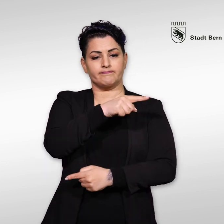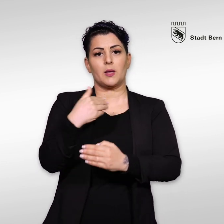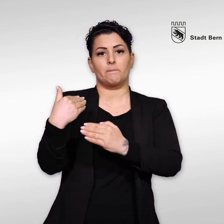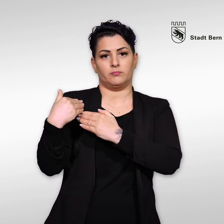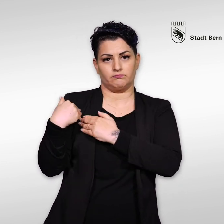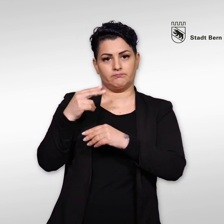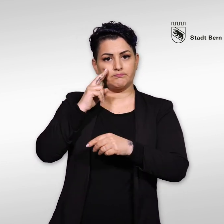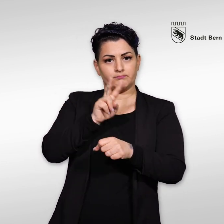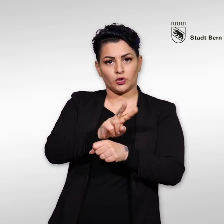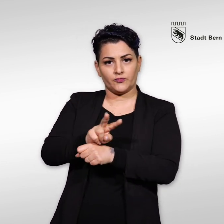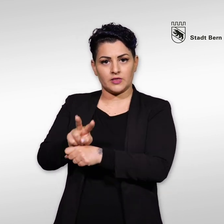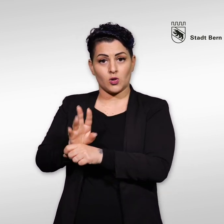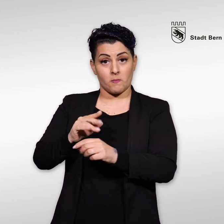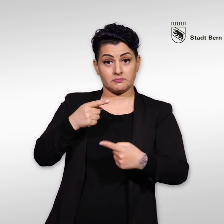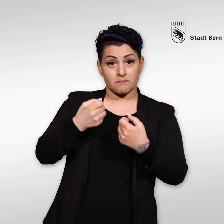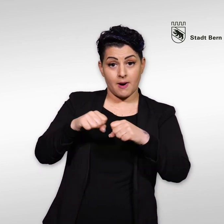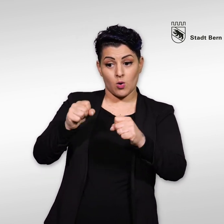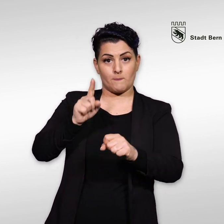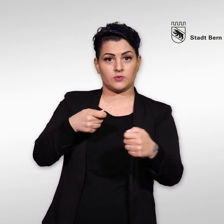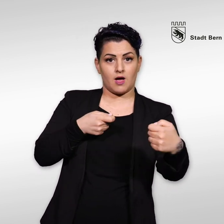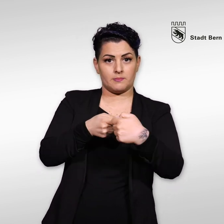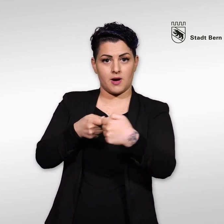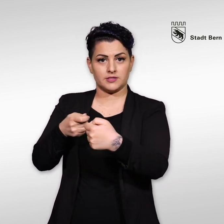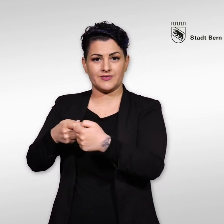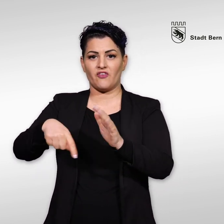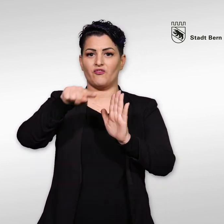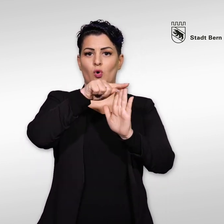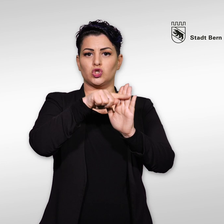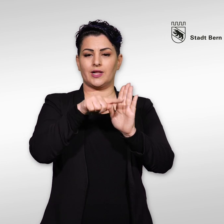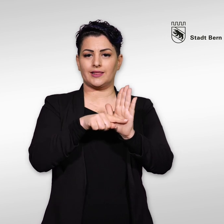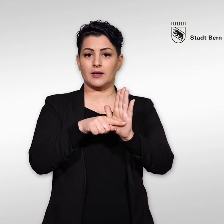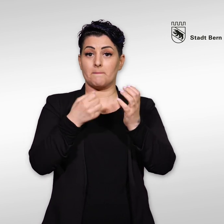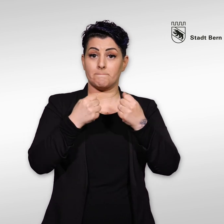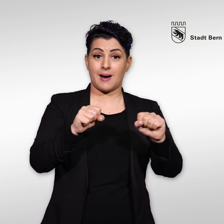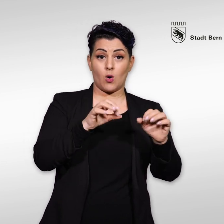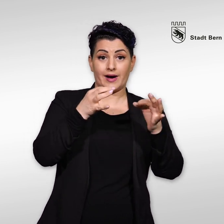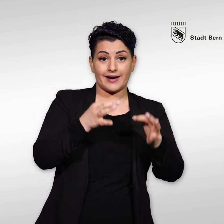dass die Bauvorhaben den bau-